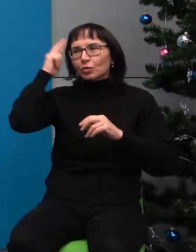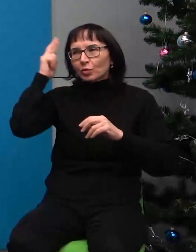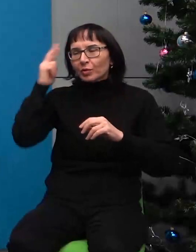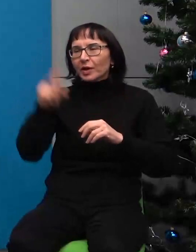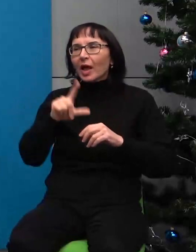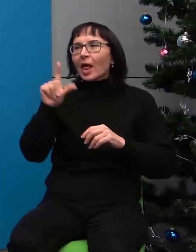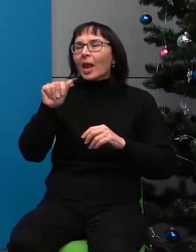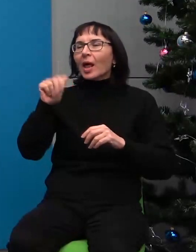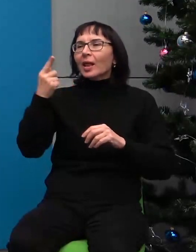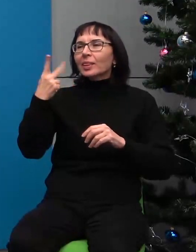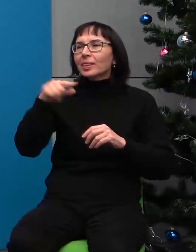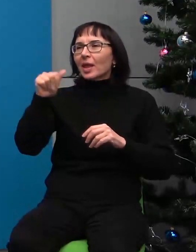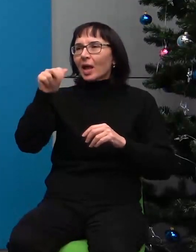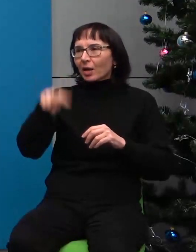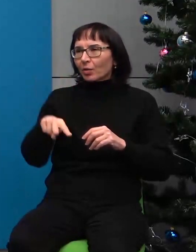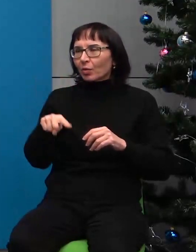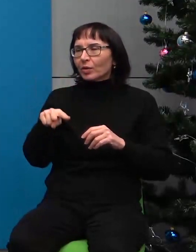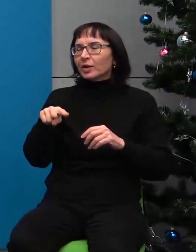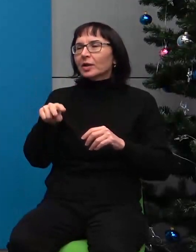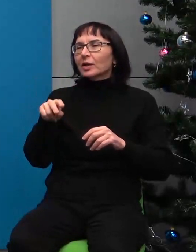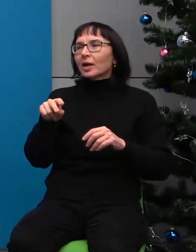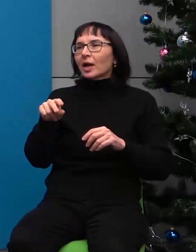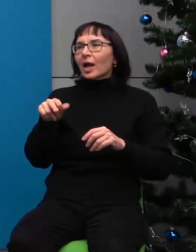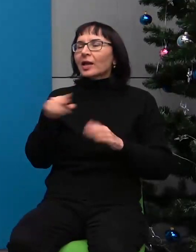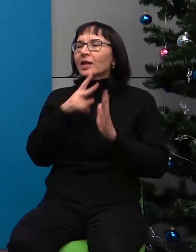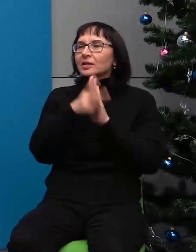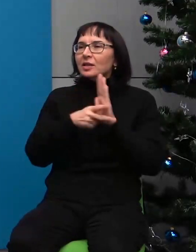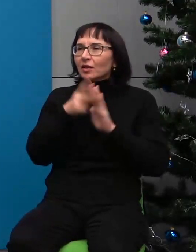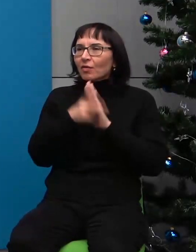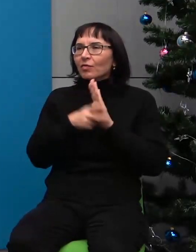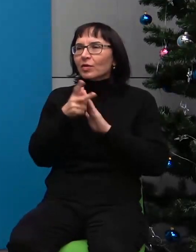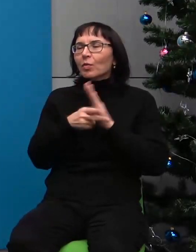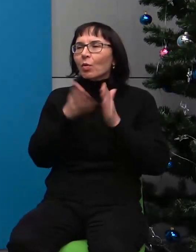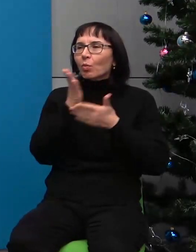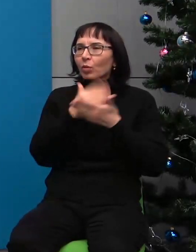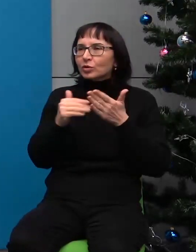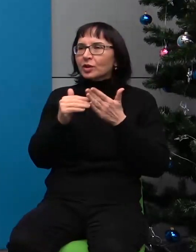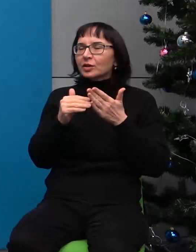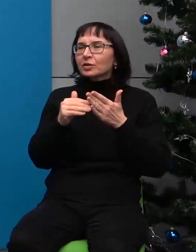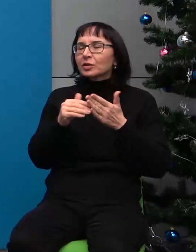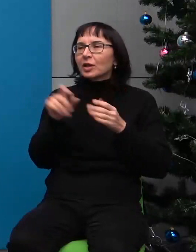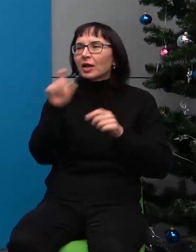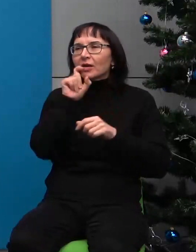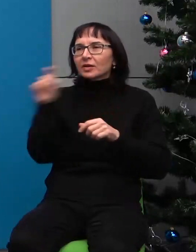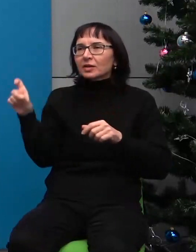to jest na przykład taki film nie o nim, ale po części o nim.